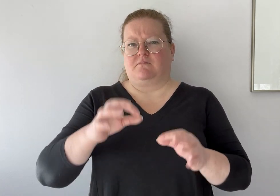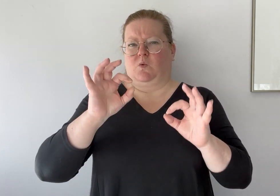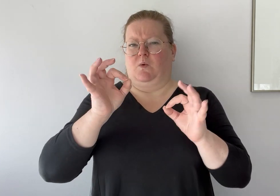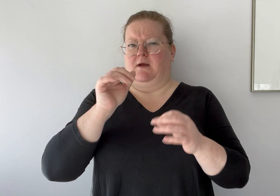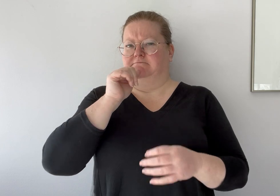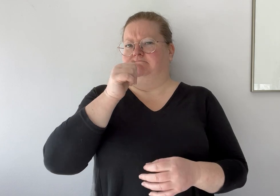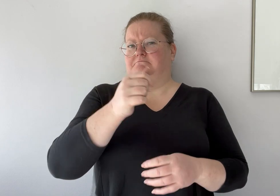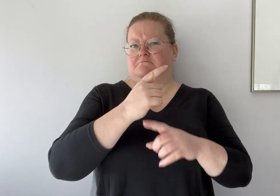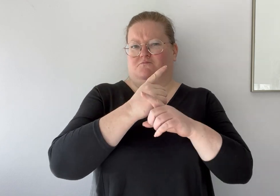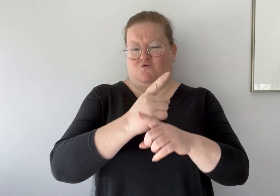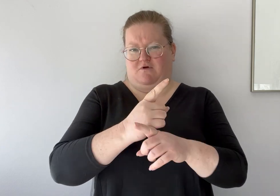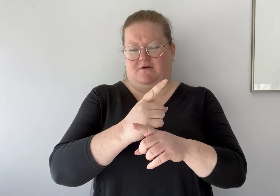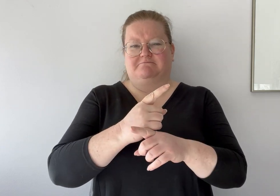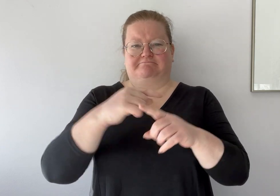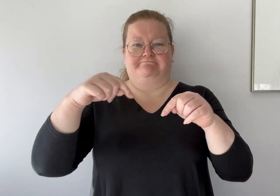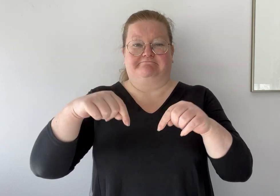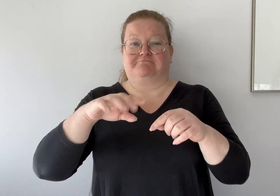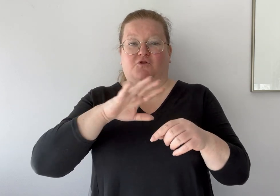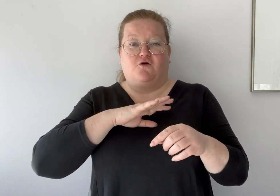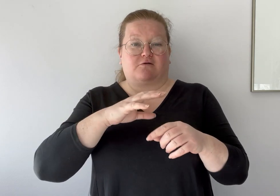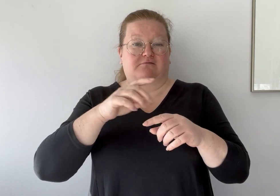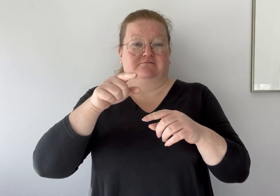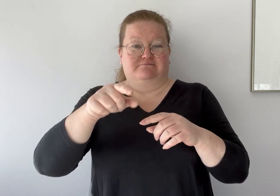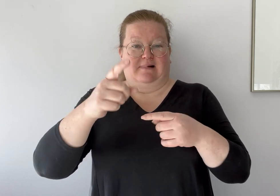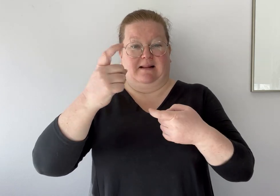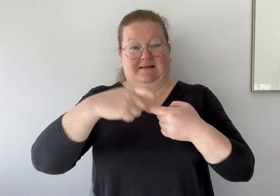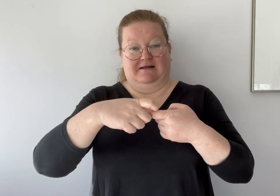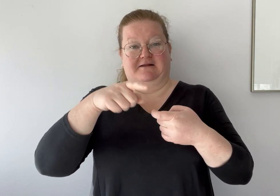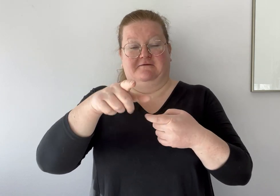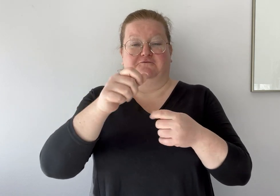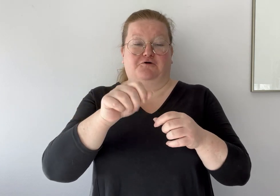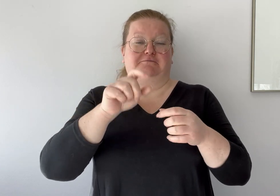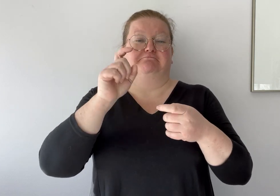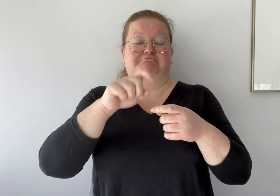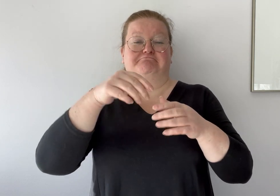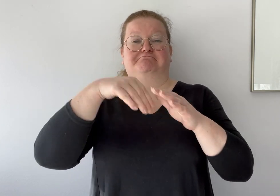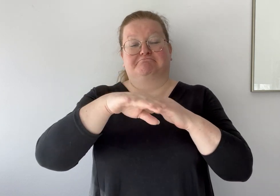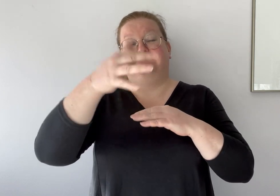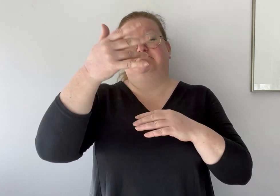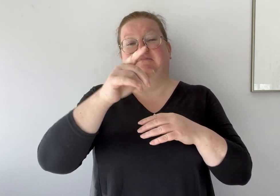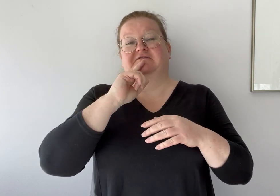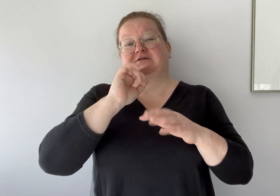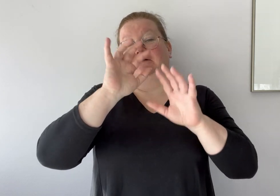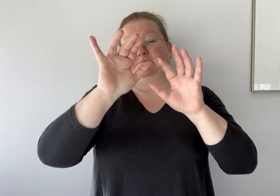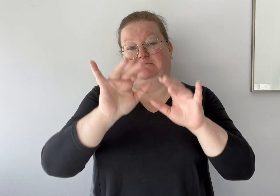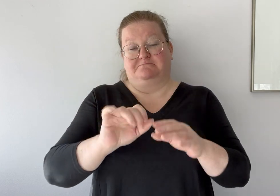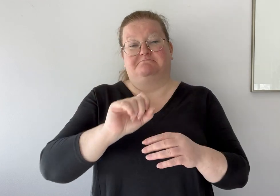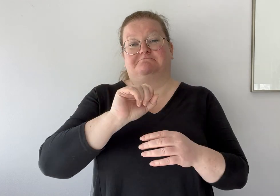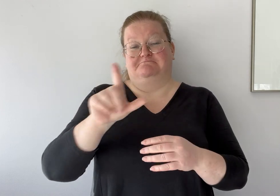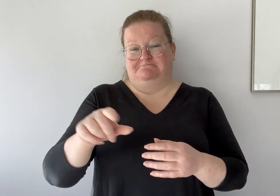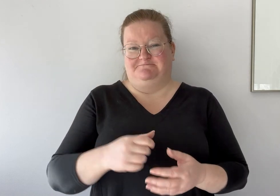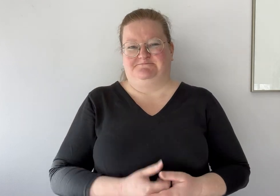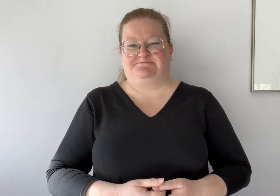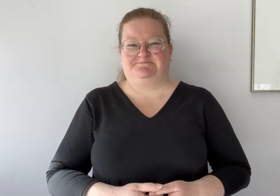Voit ilmoittautua mukaan lomakkeella, joka löytyy oheisesta linkistä.